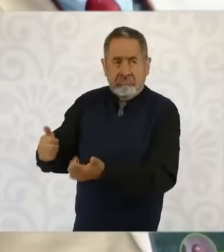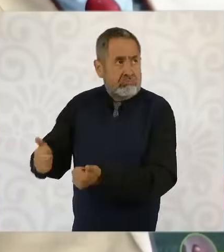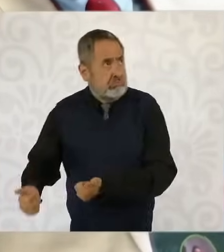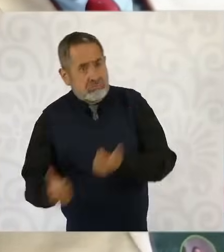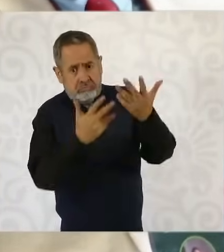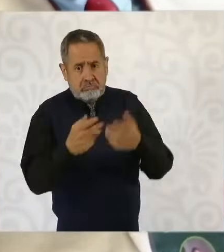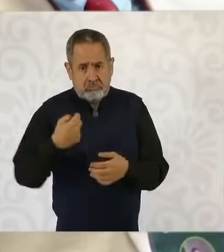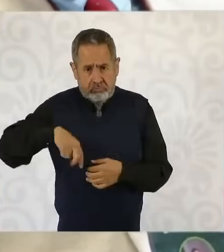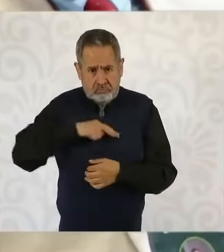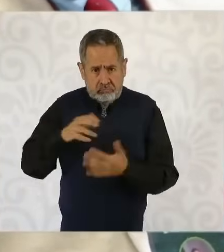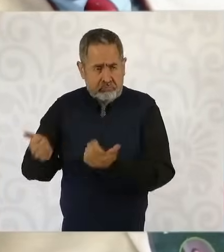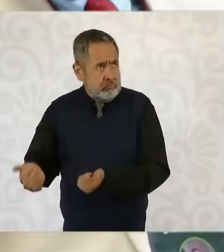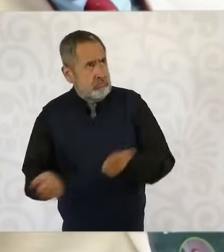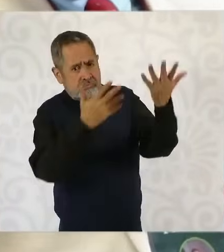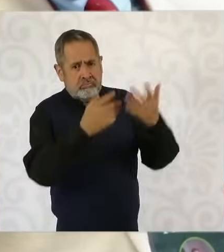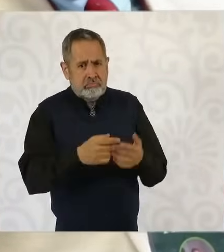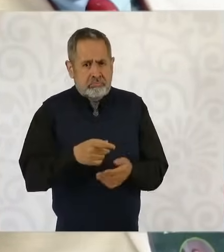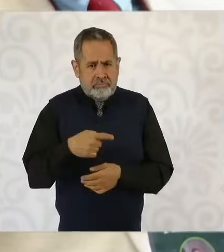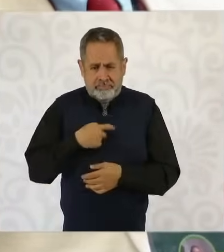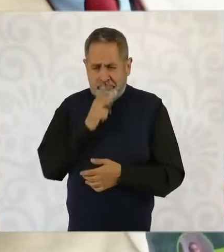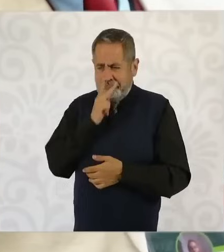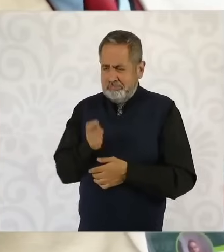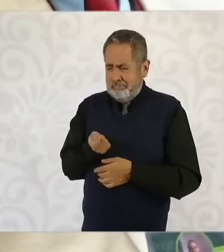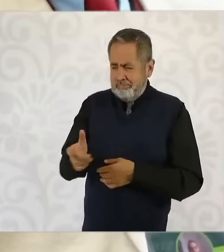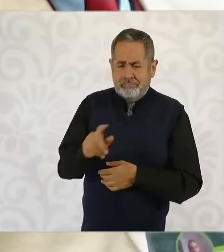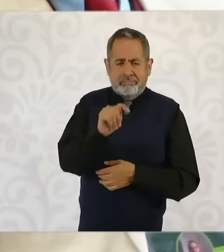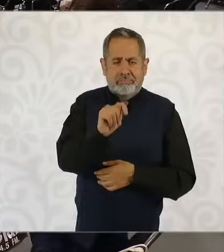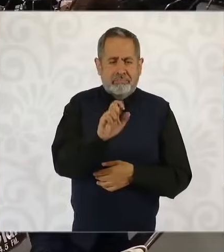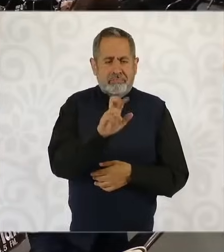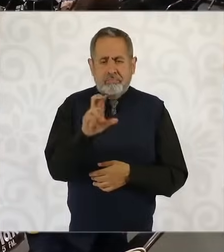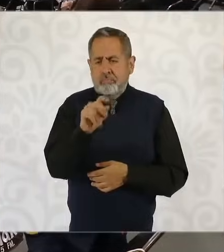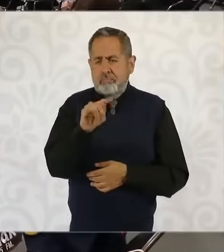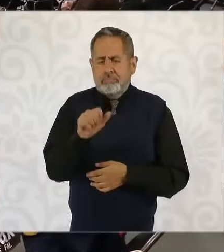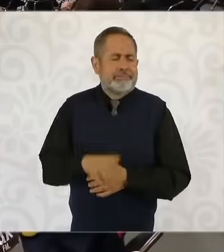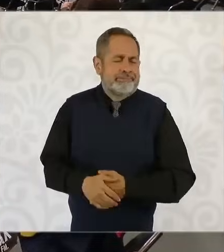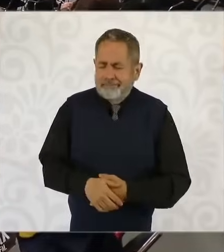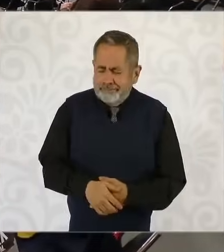haría pero no bajo este término que ellos están planteando bajo los términos de coordinación que